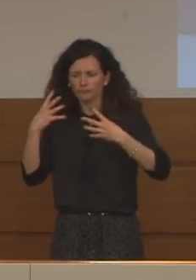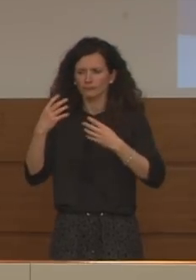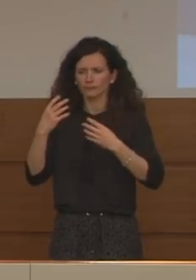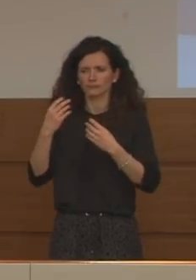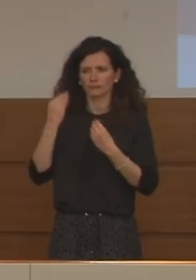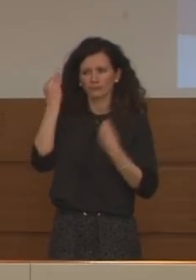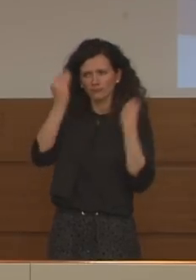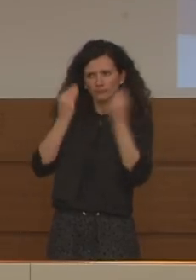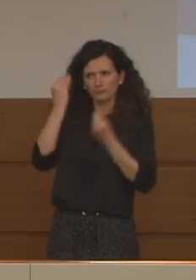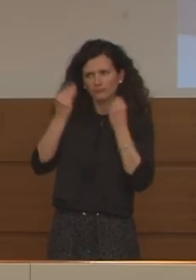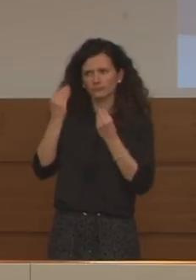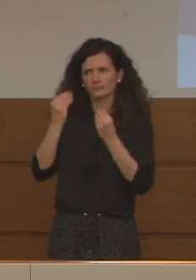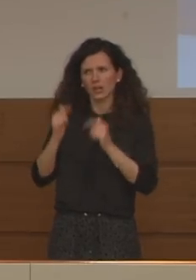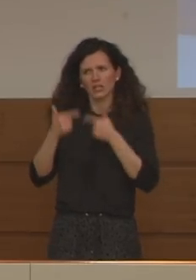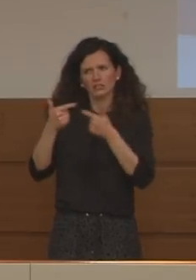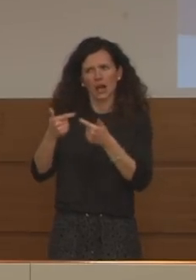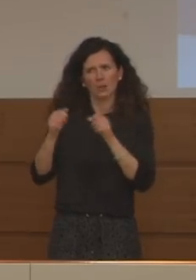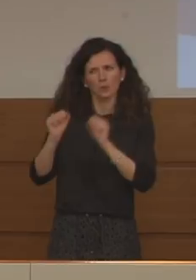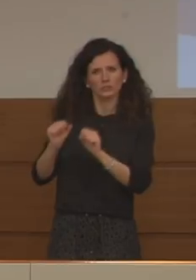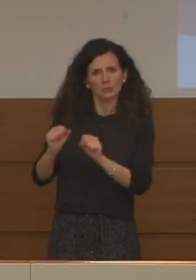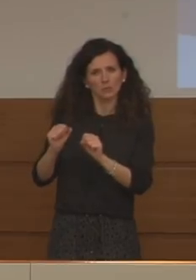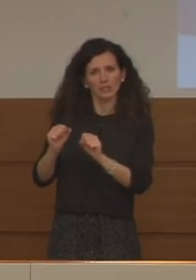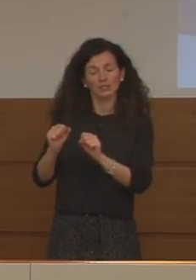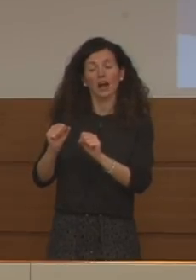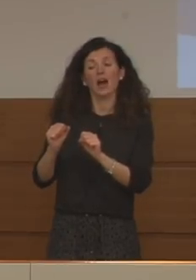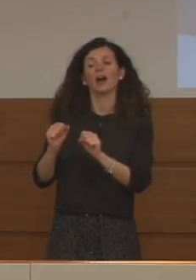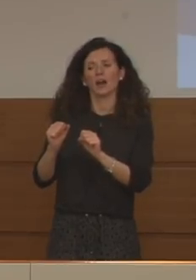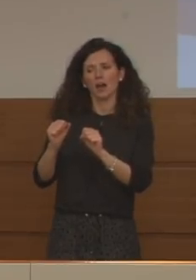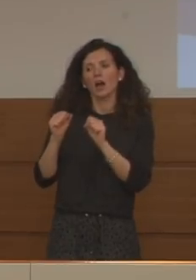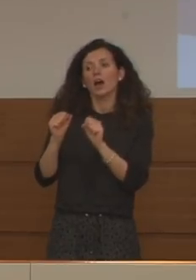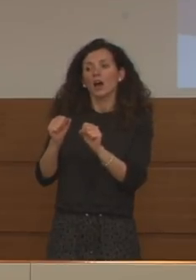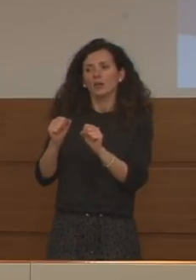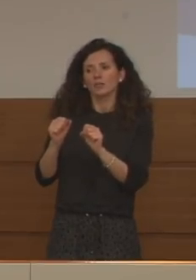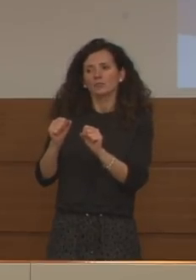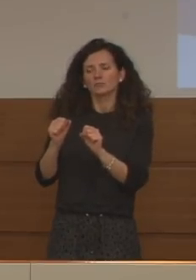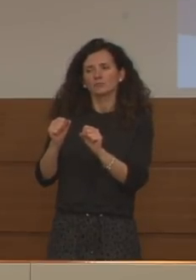offrire opportunità, in una contingenza che è assolutamente